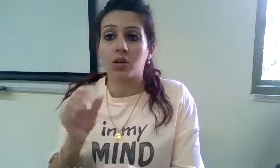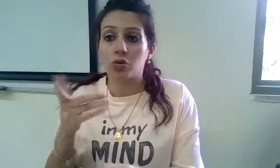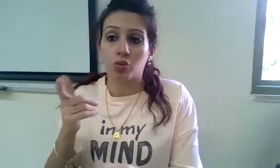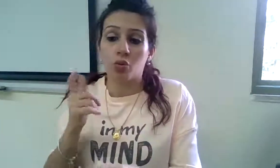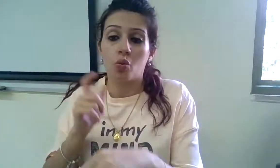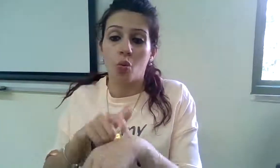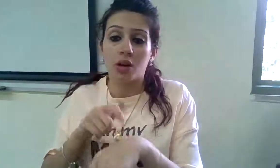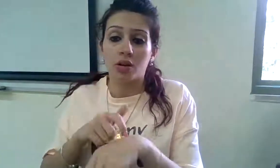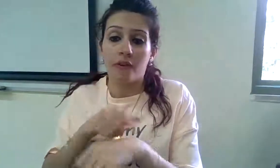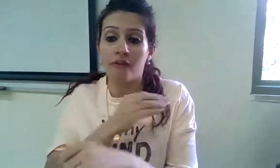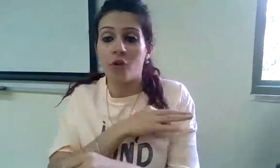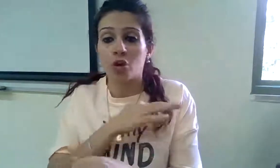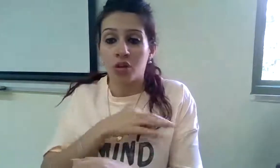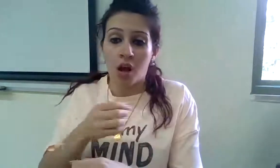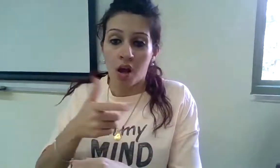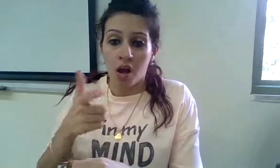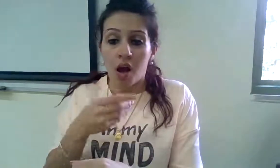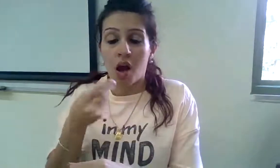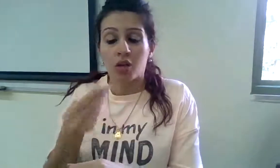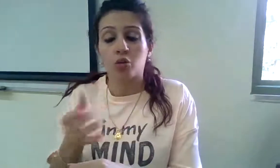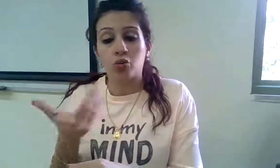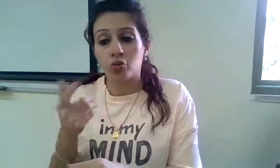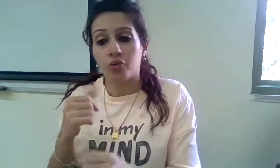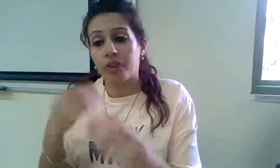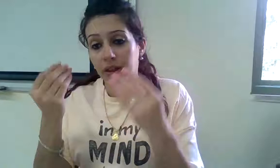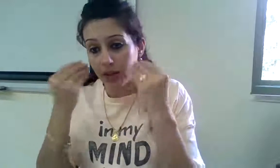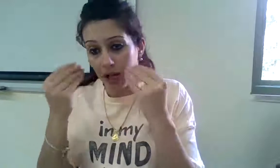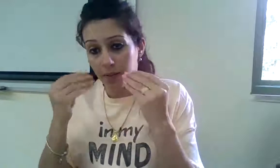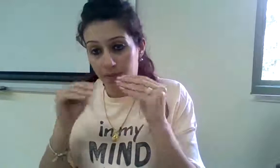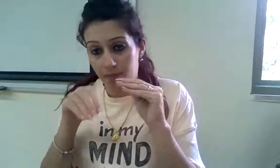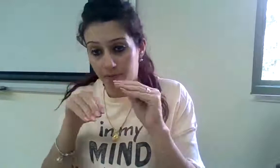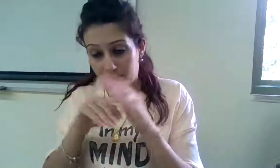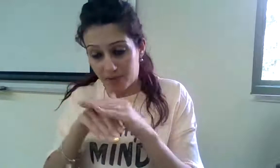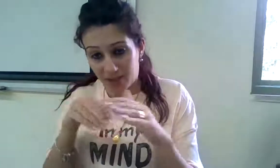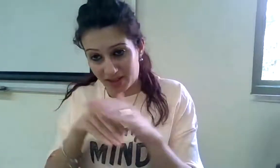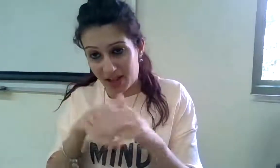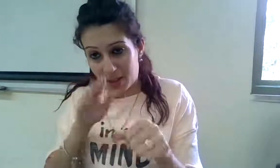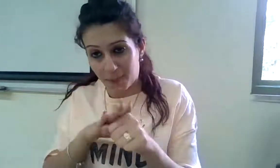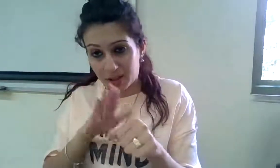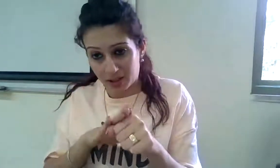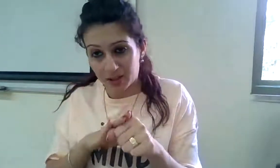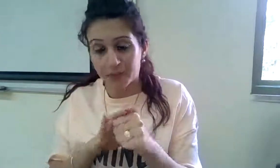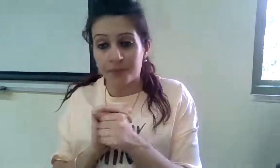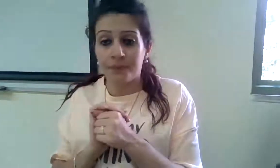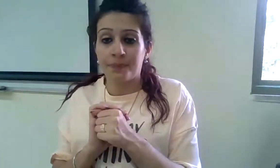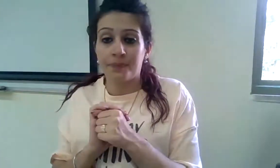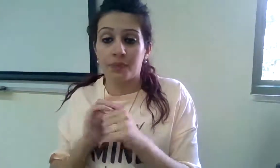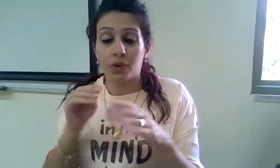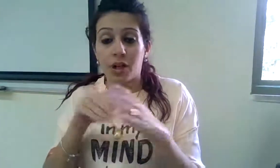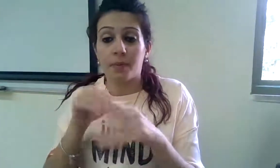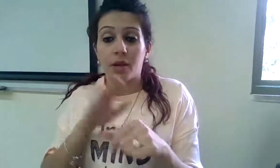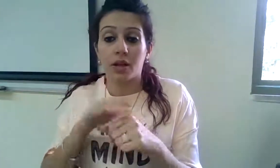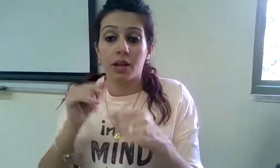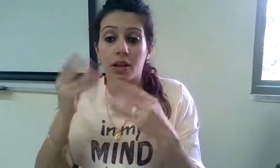لعدة سنوات وحسب ما تظهر تجربتي فان الآباء ابدوا ردود فعل